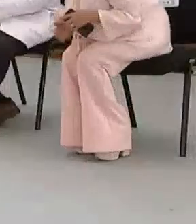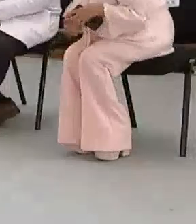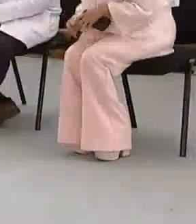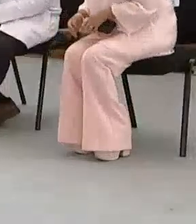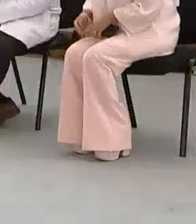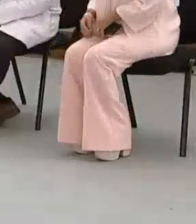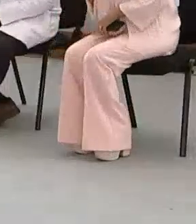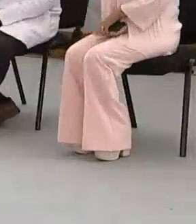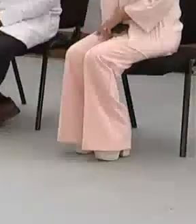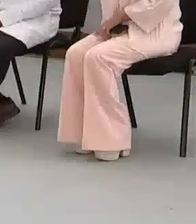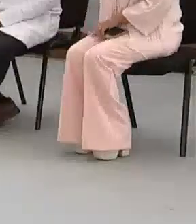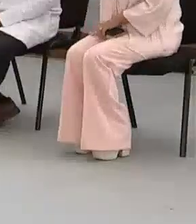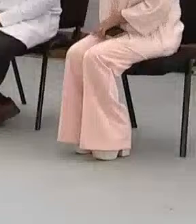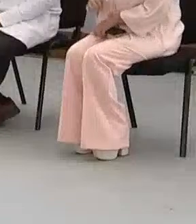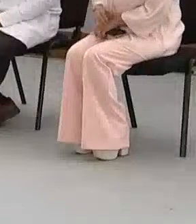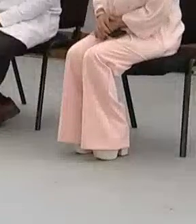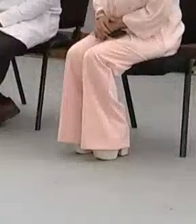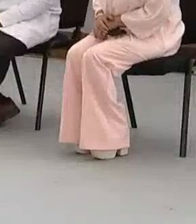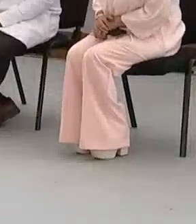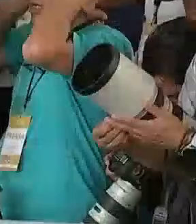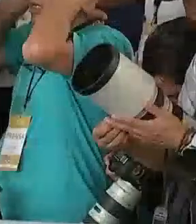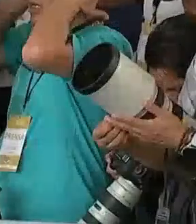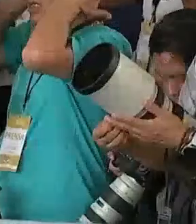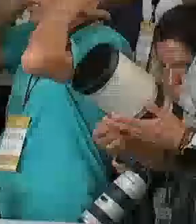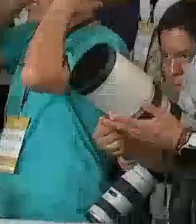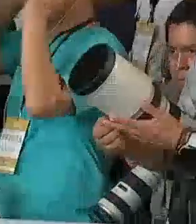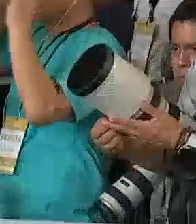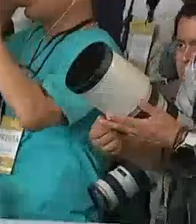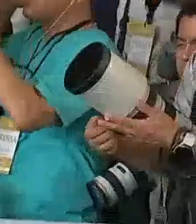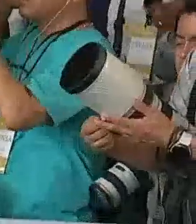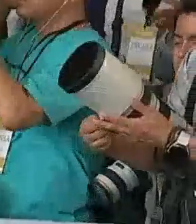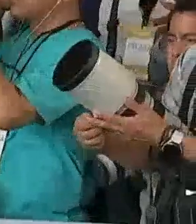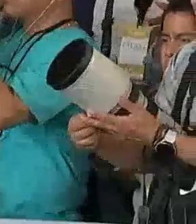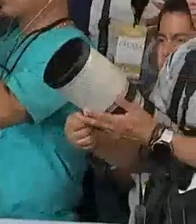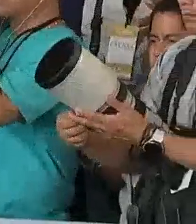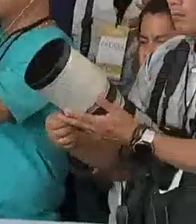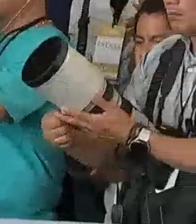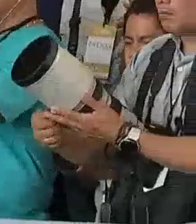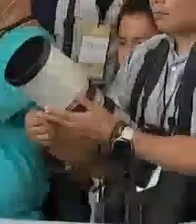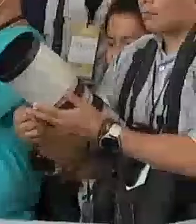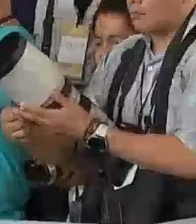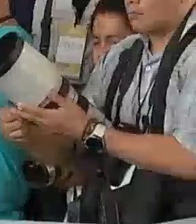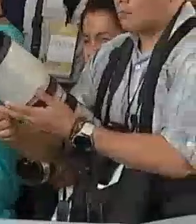Asimismo, damos la bienvenida a los representantes de los medios de comunicación y a quienes nos